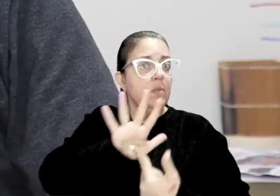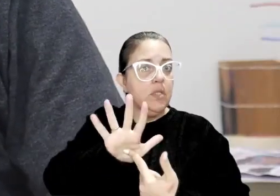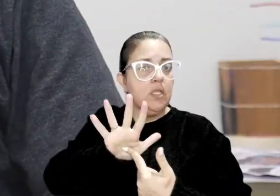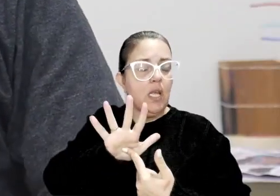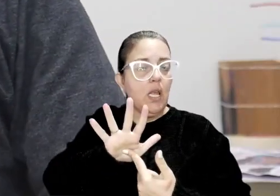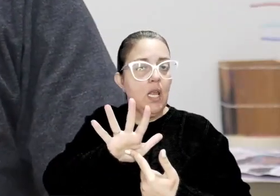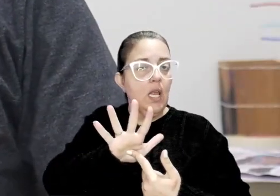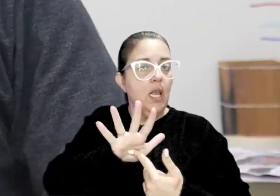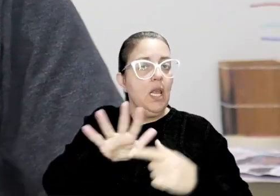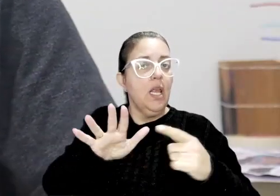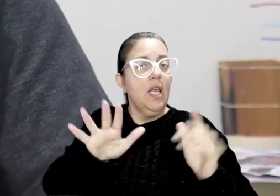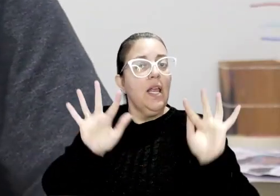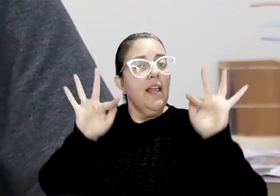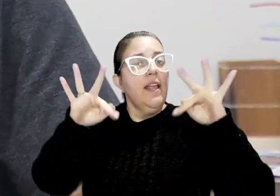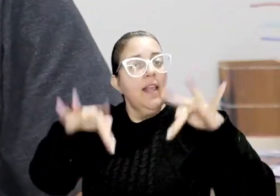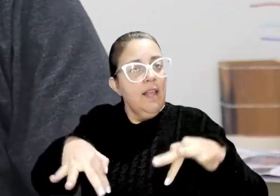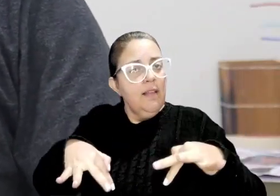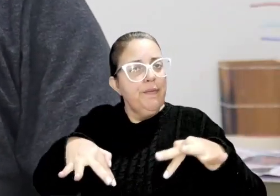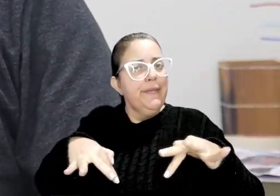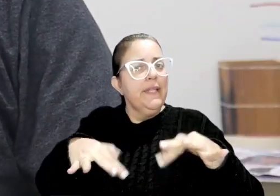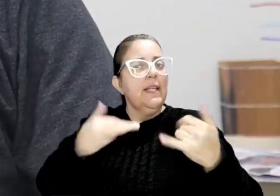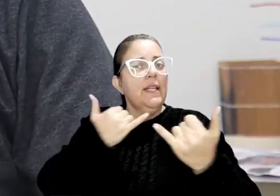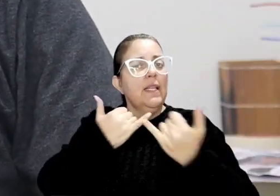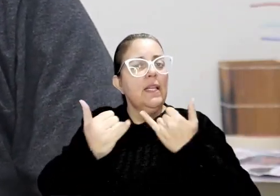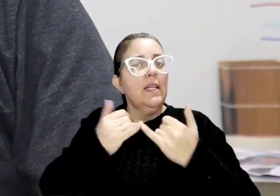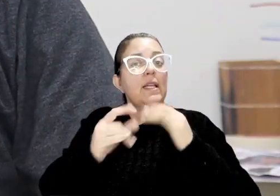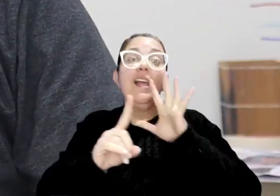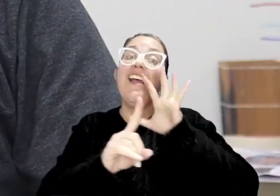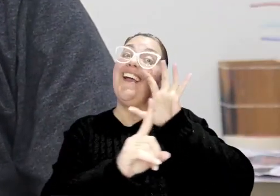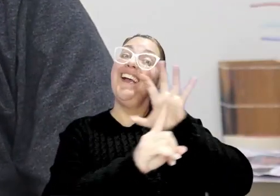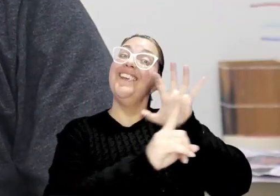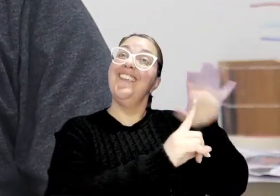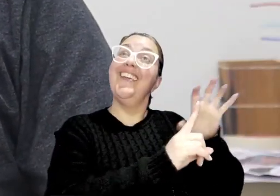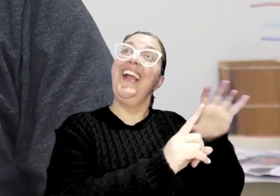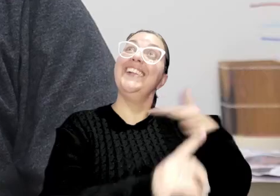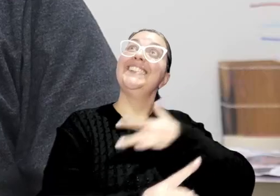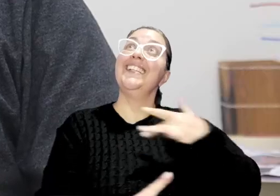porque que graças ao empreendimento se construiu mais uma unidade de saúde ah mas tem médico